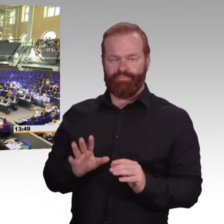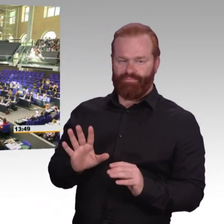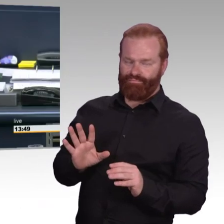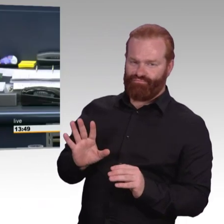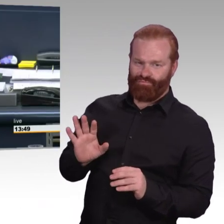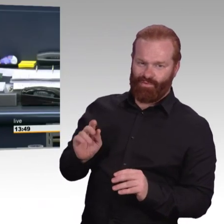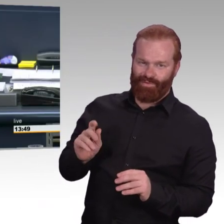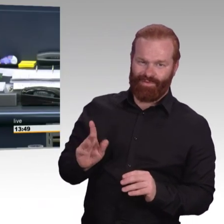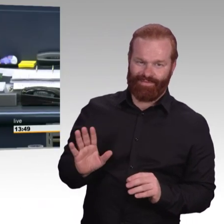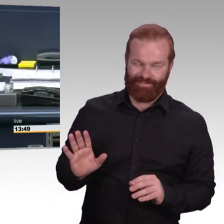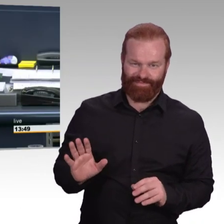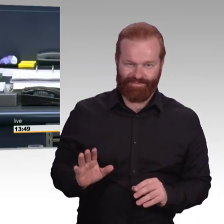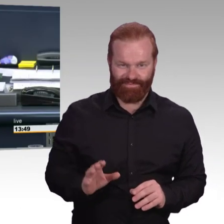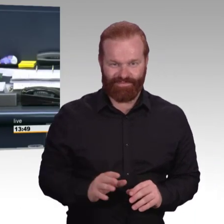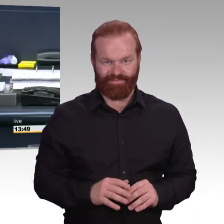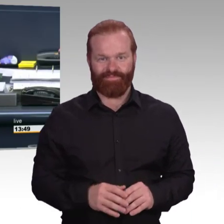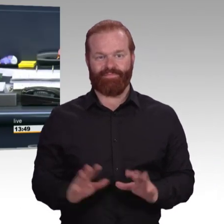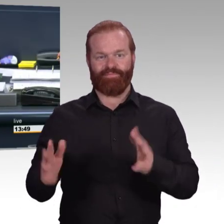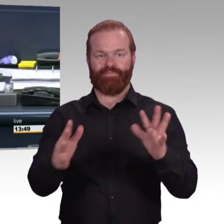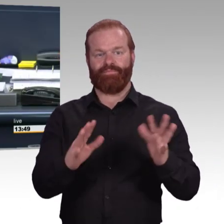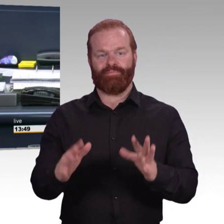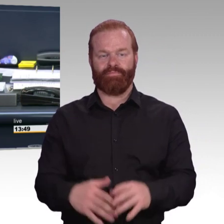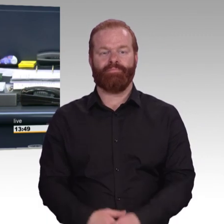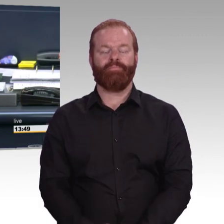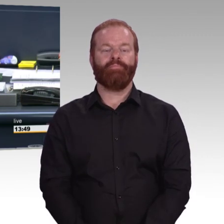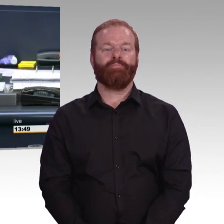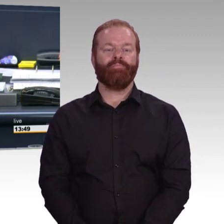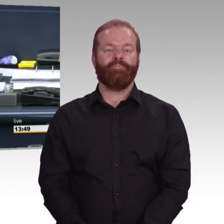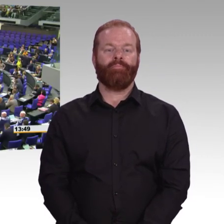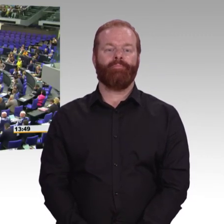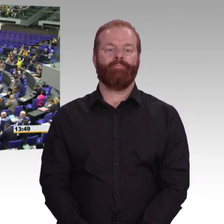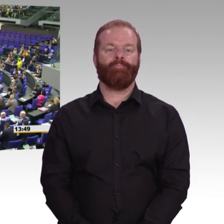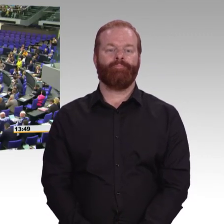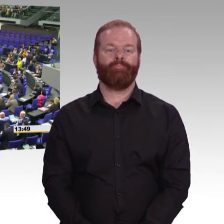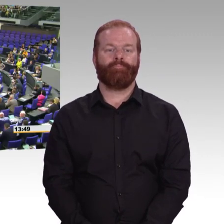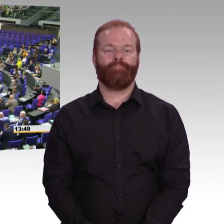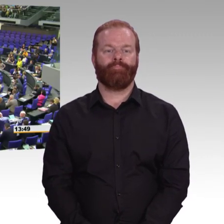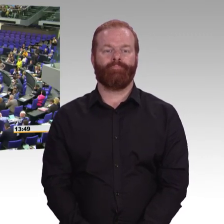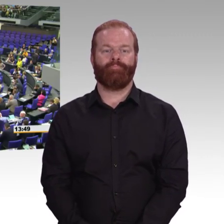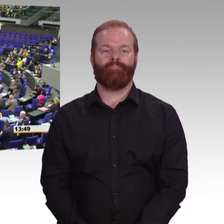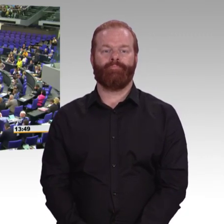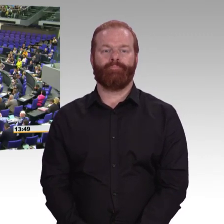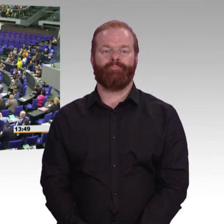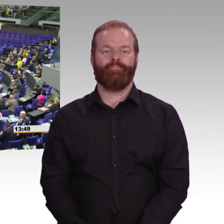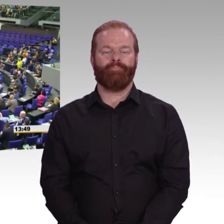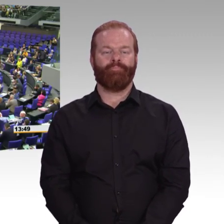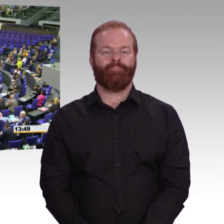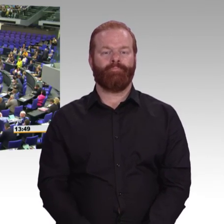(Präsidium) Das Wort hat die Kollegin Susanne Rüthrich für die SPD-Fraktion. (Beifall)